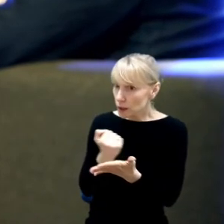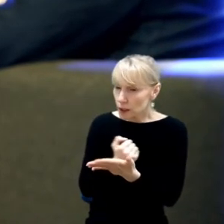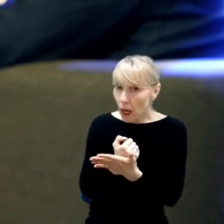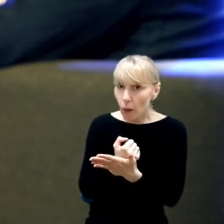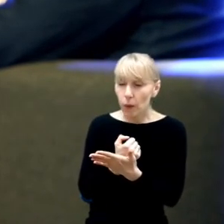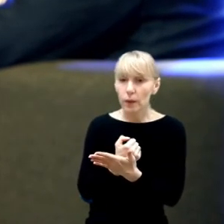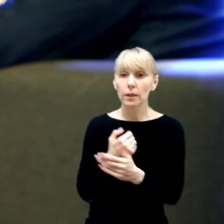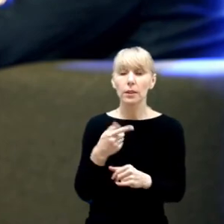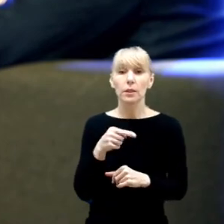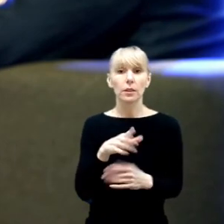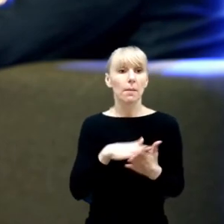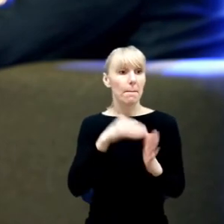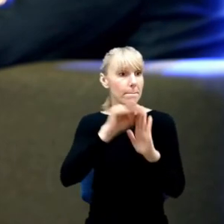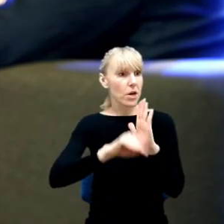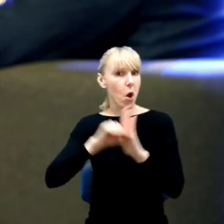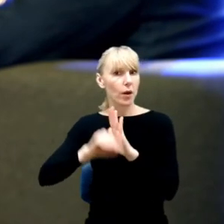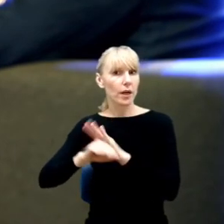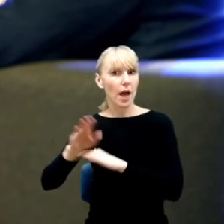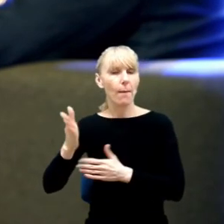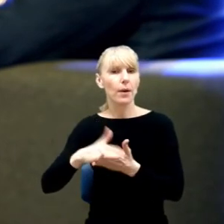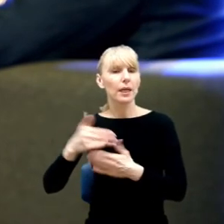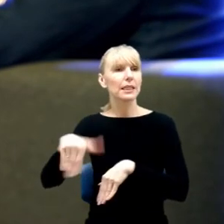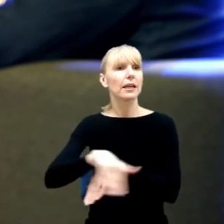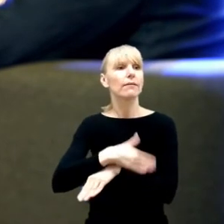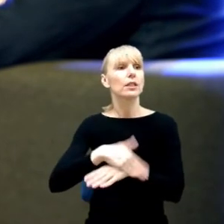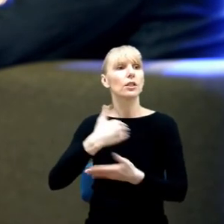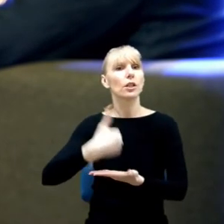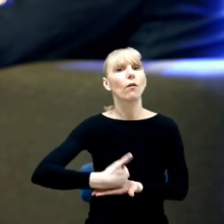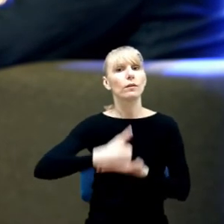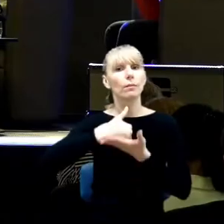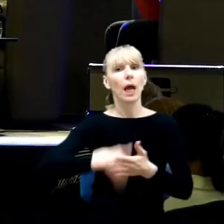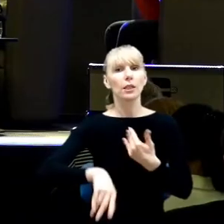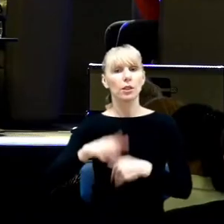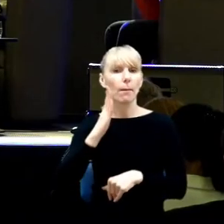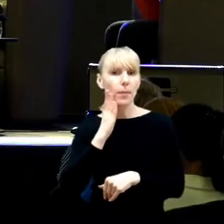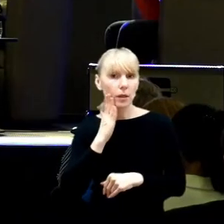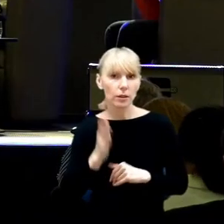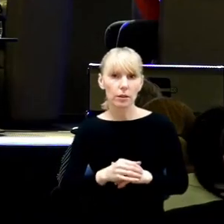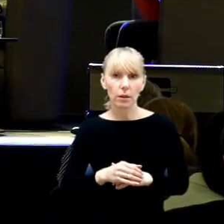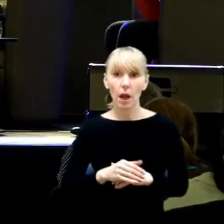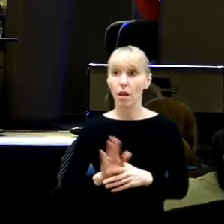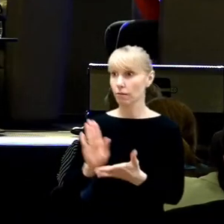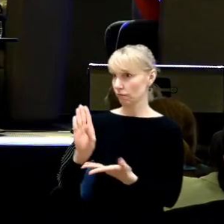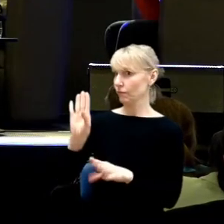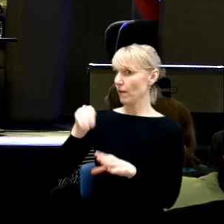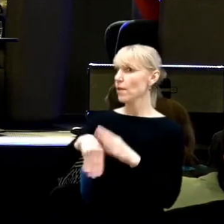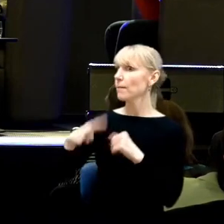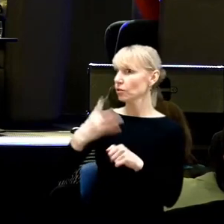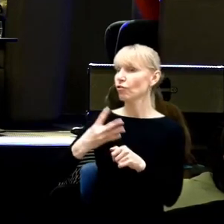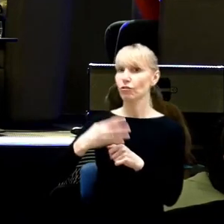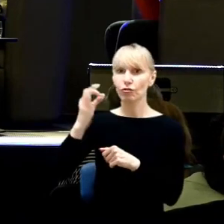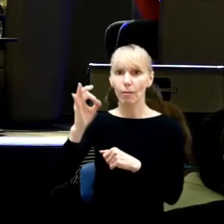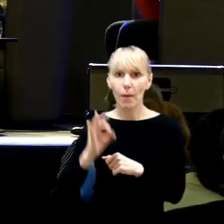zewnętrznego finansowania wsparcia mieszkalnictwa. Okazało się, że 40% gmin wskazało, że tak,